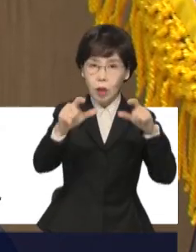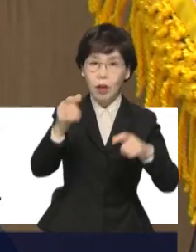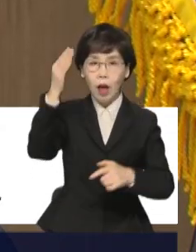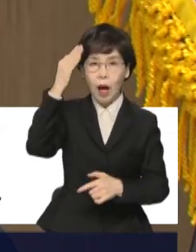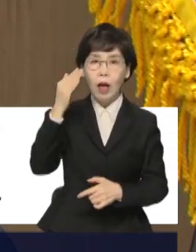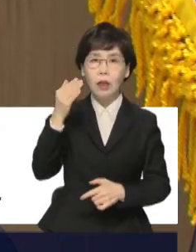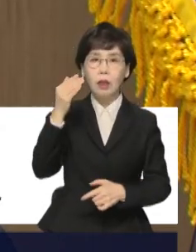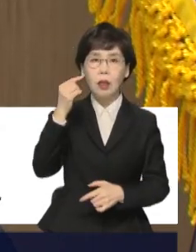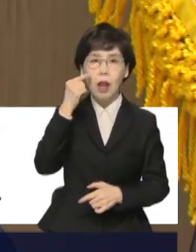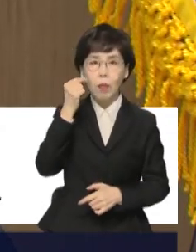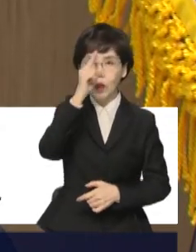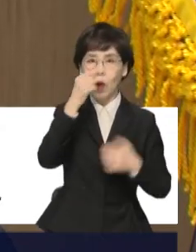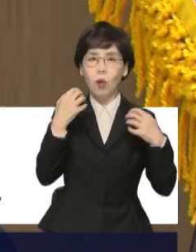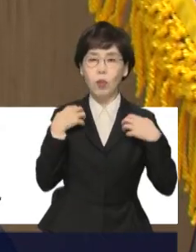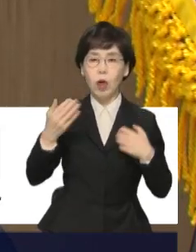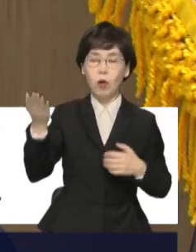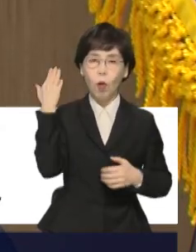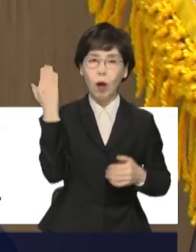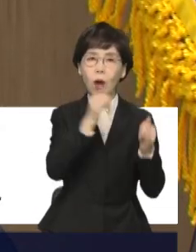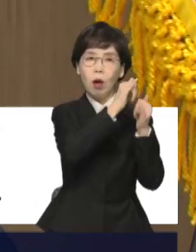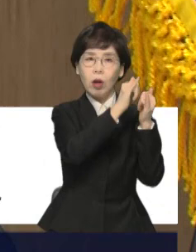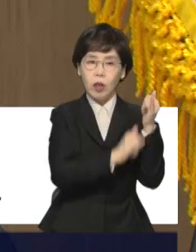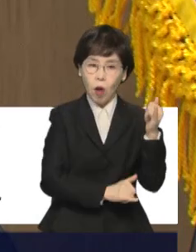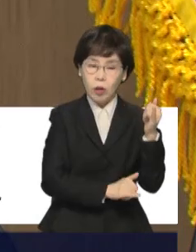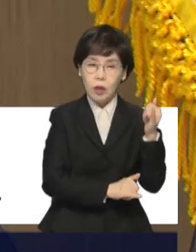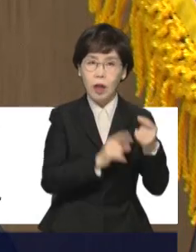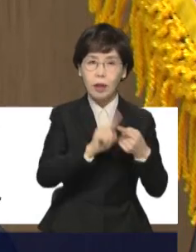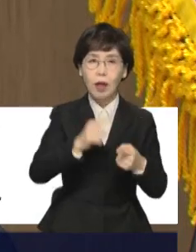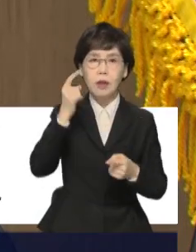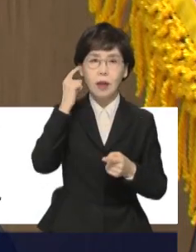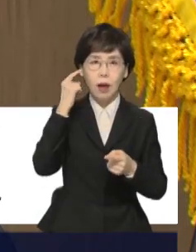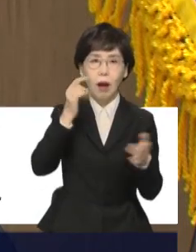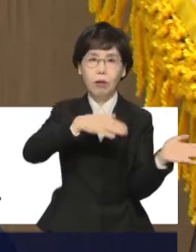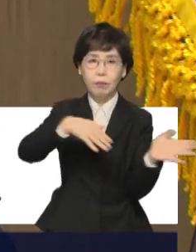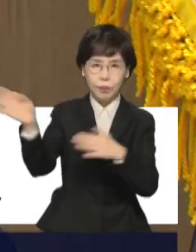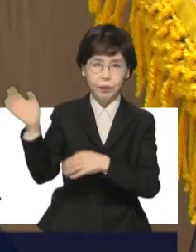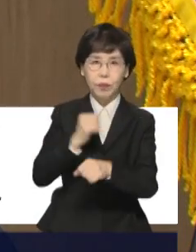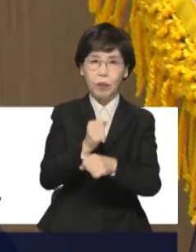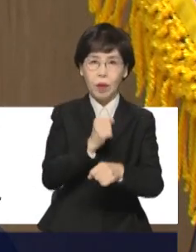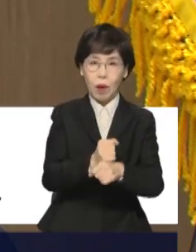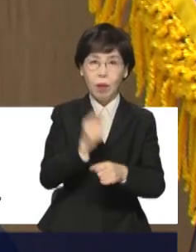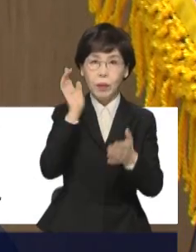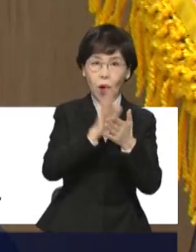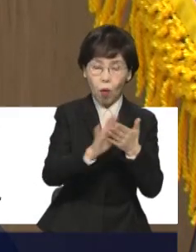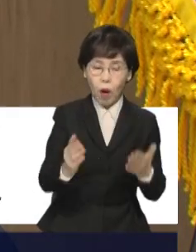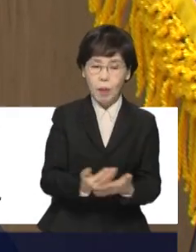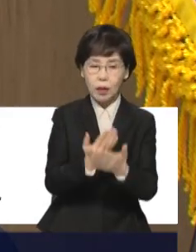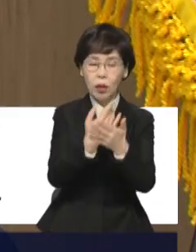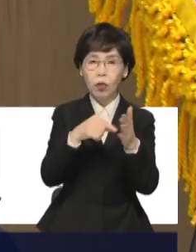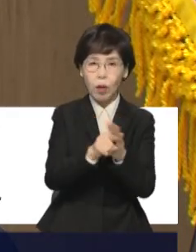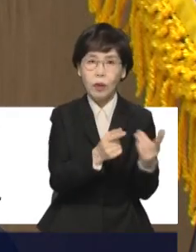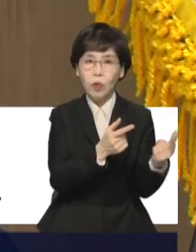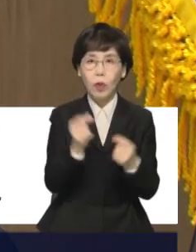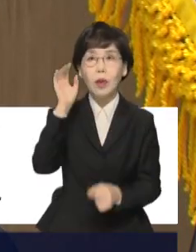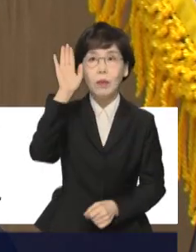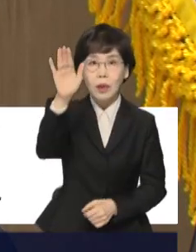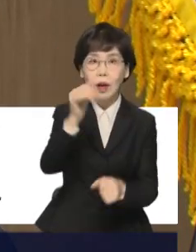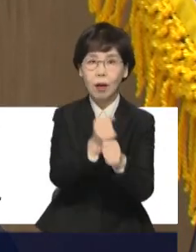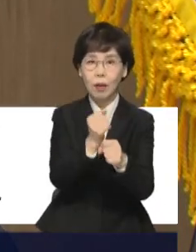한일 정부 간의 과거사 인식 문제를 매듭 짓고 평화와 번영을 향한 공동의 미래를 개척하기 위한 초석이 될 것이라고 했습니다.